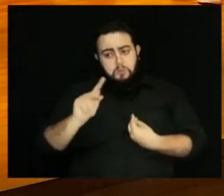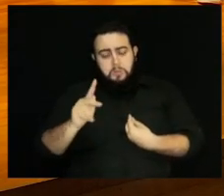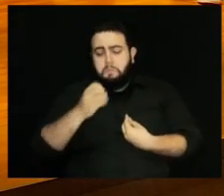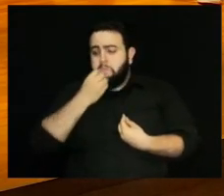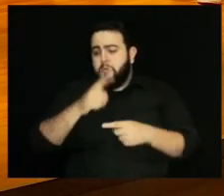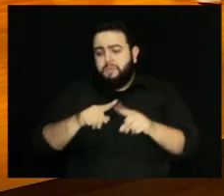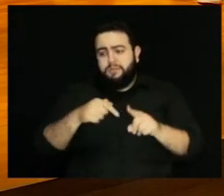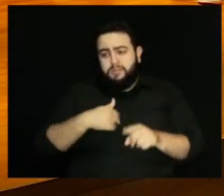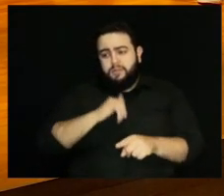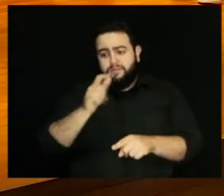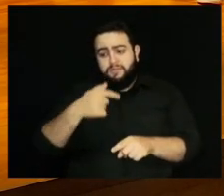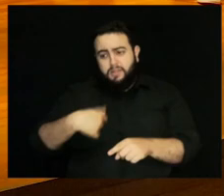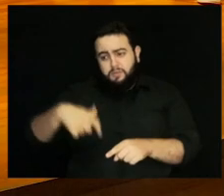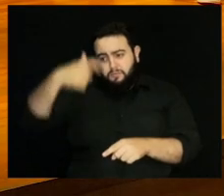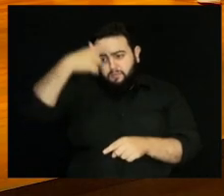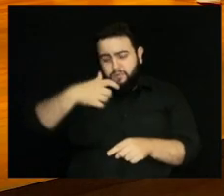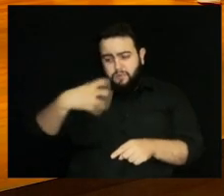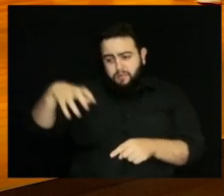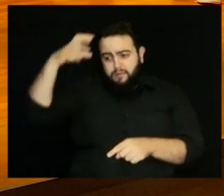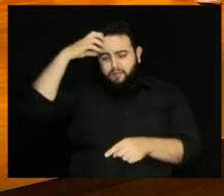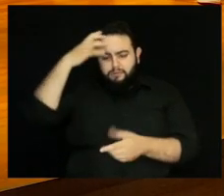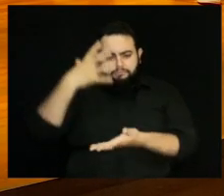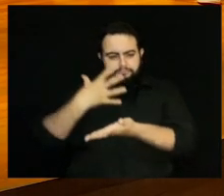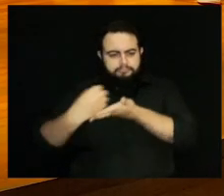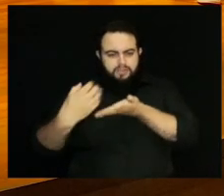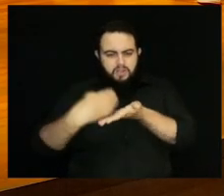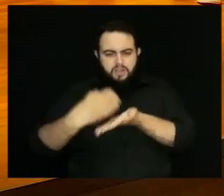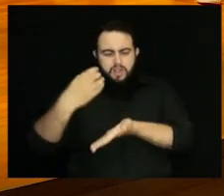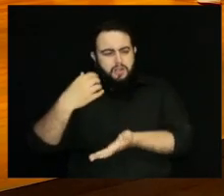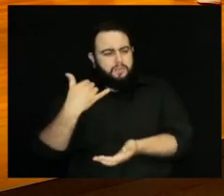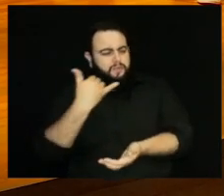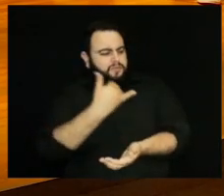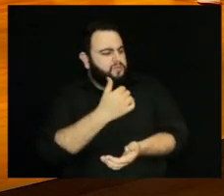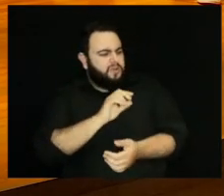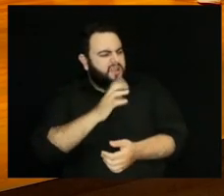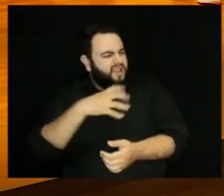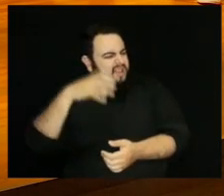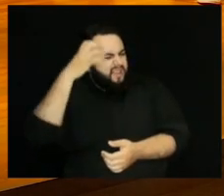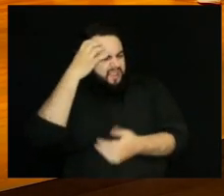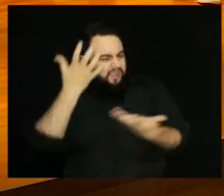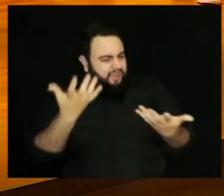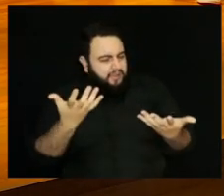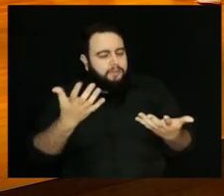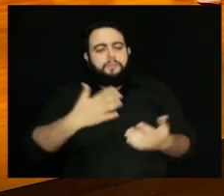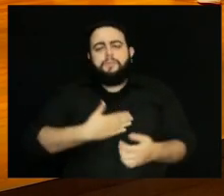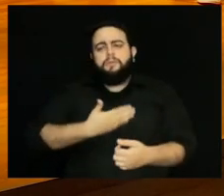que euo disse que era o rei, tirou o copo da minha mão e disse Rei? Ei meu amigo não se desfaça com